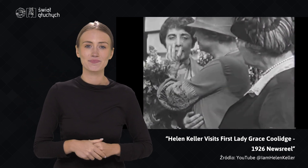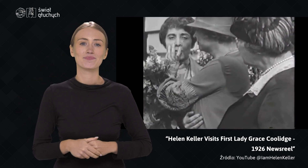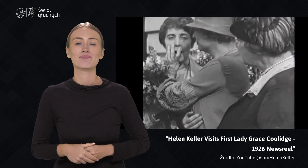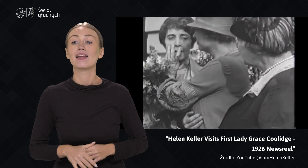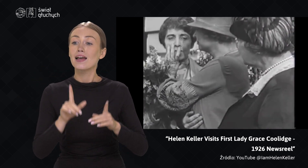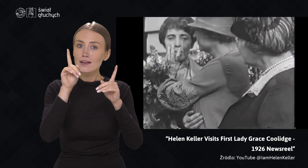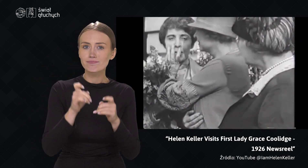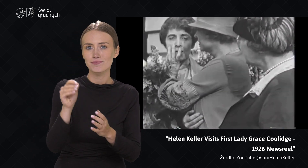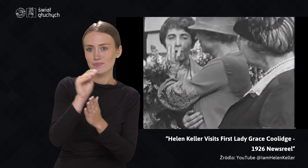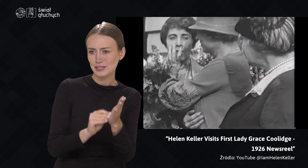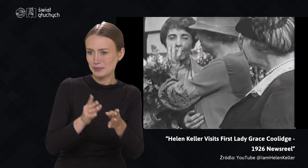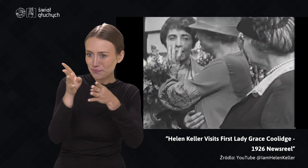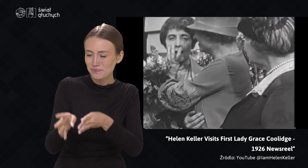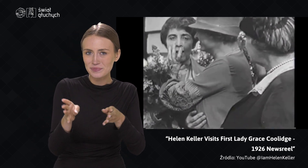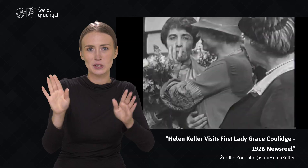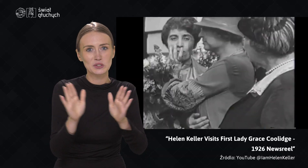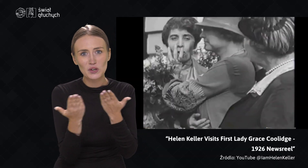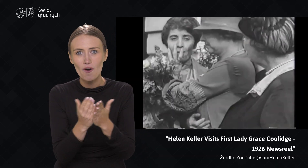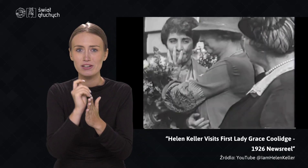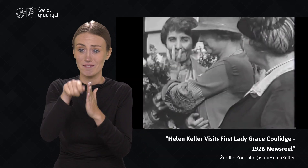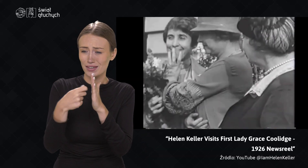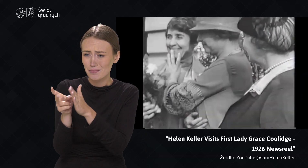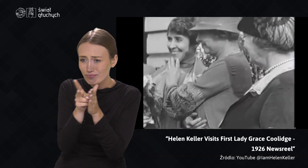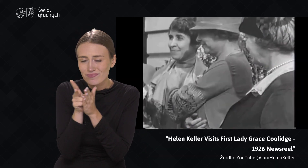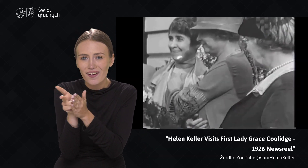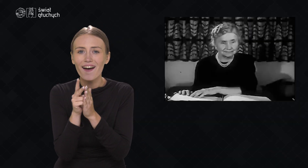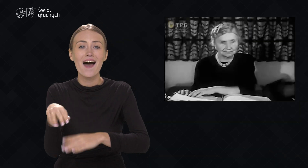Zaczęto pisać o niej książki, kręcono filmy,